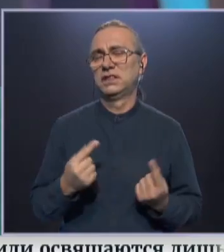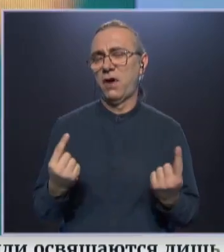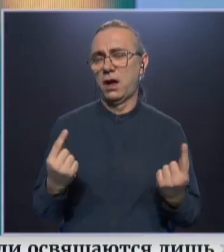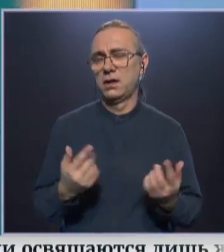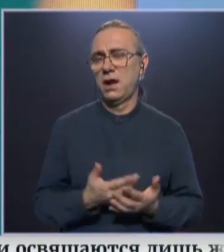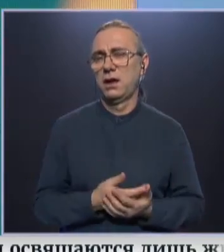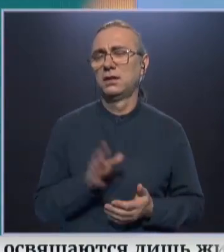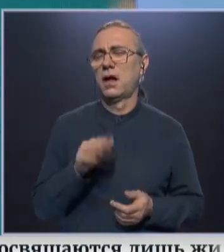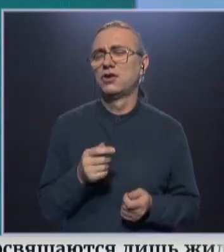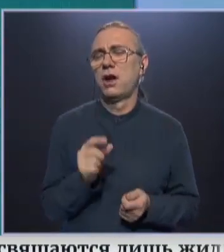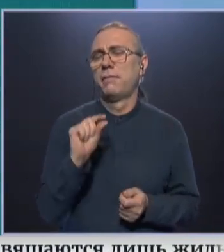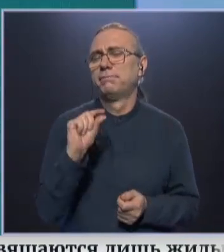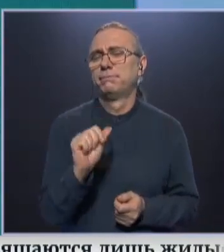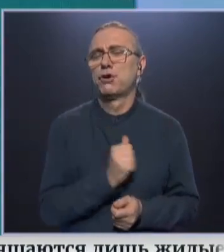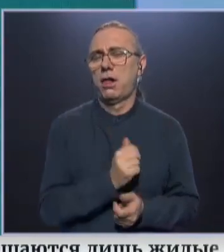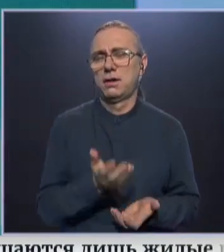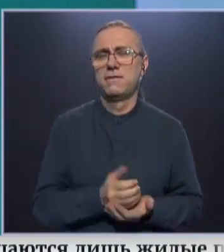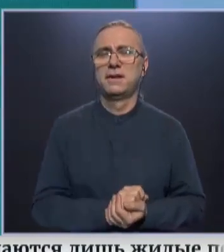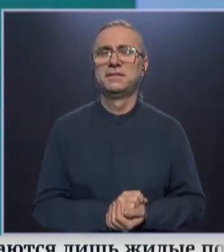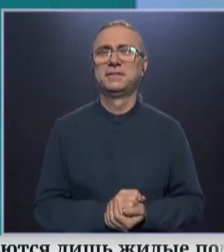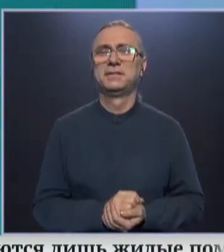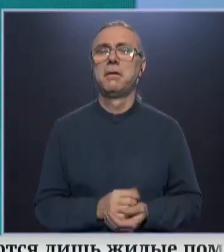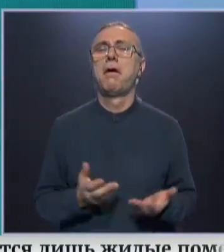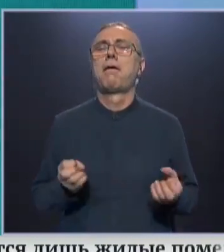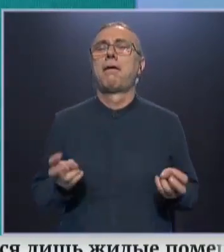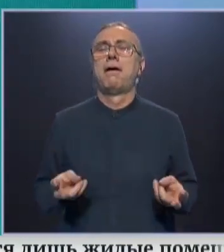себе отец алтарник так его величают если какой-нибудь